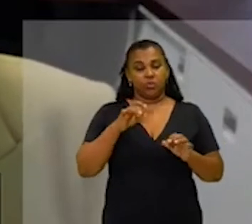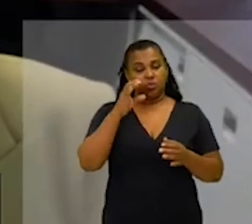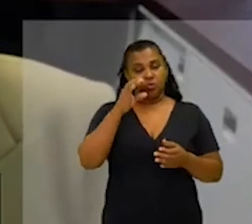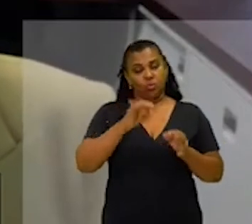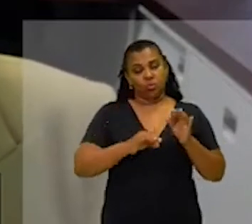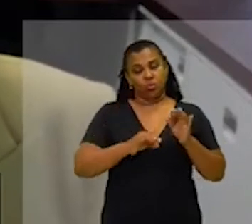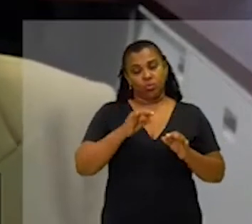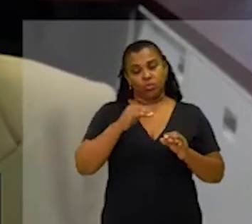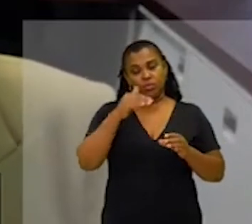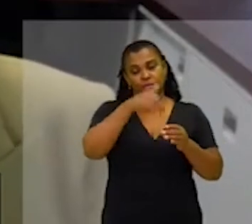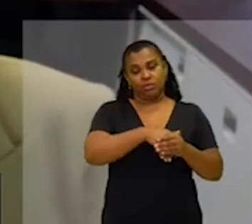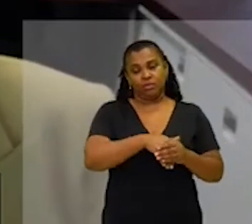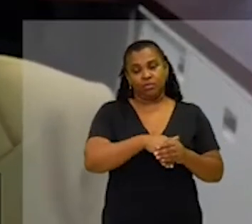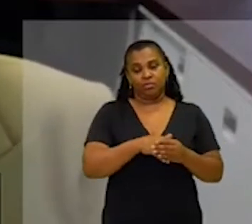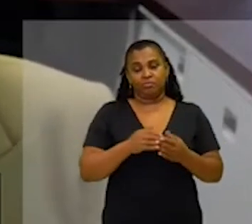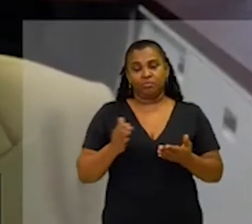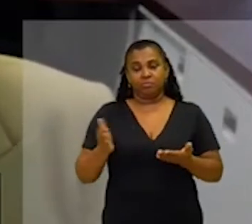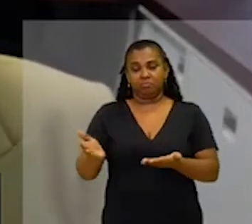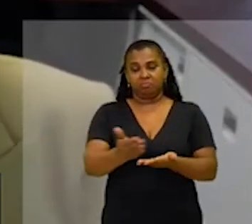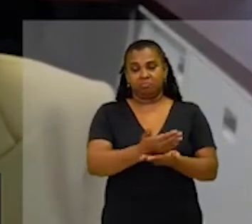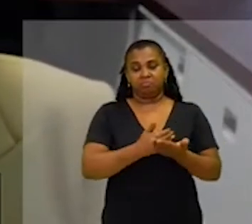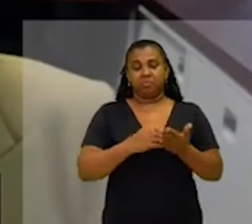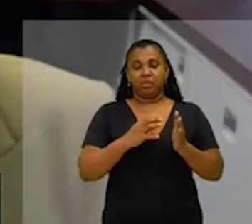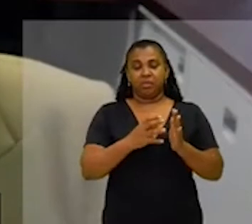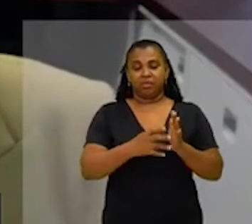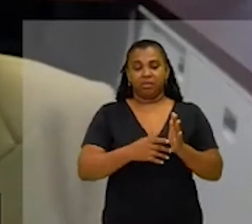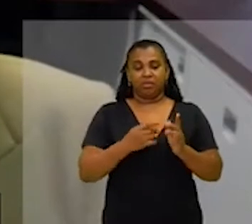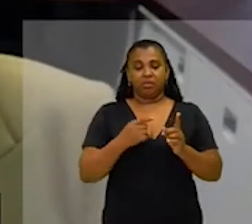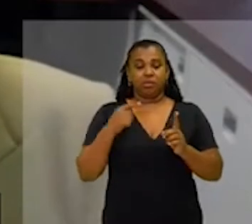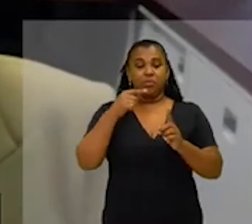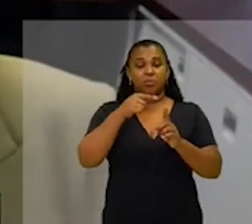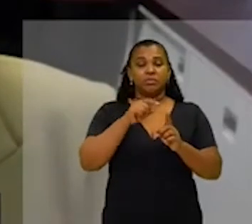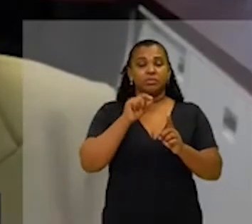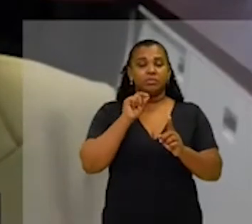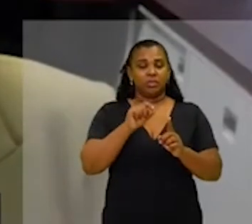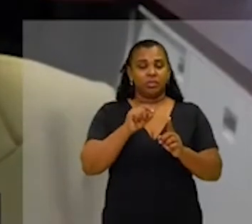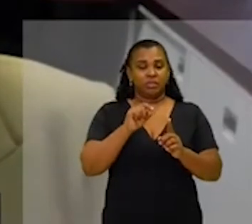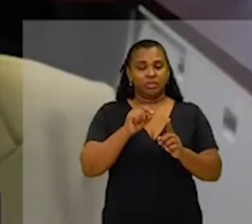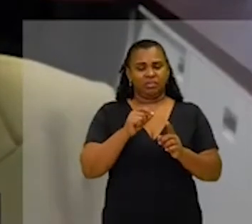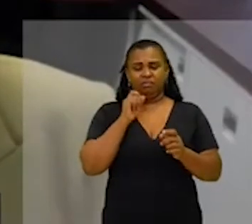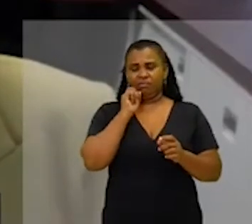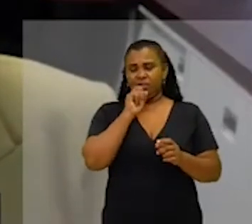mais uma vez eu vou dizer o objetivo aqui é Tá longe de ser de calça cima da Justiça Eleitoral